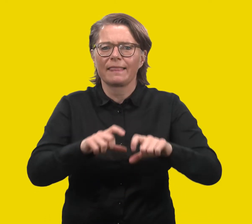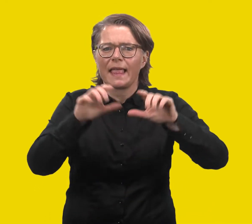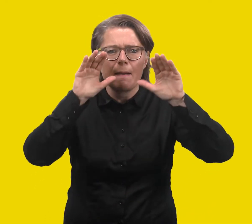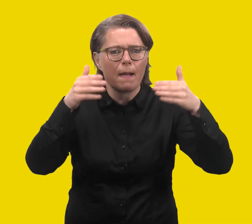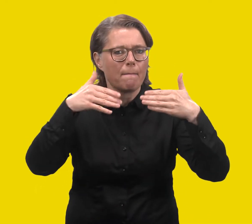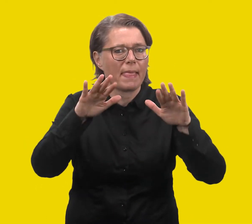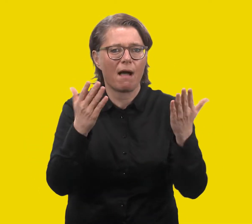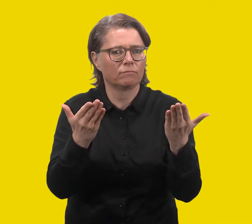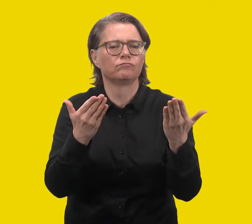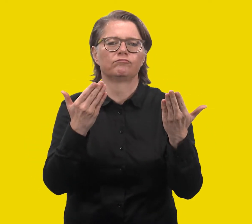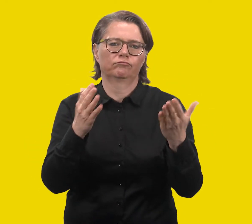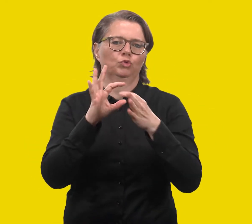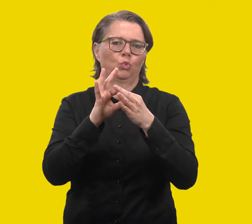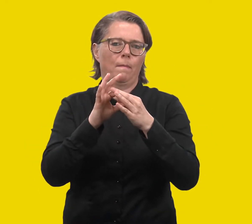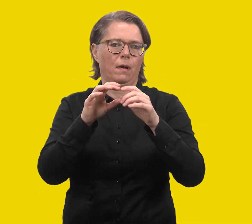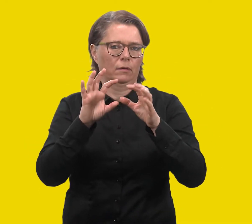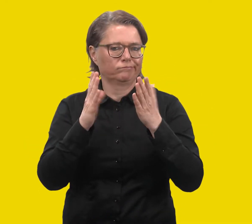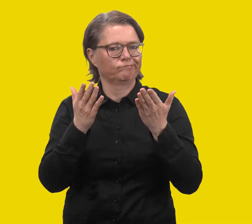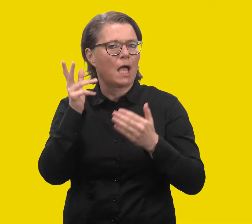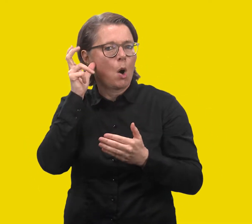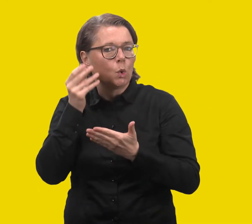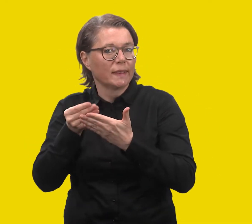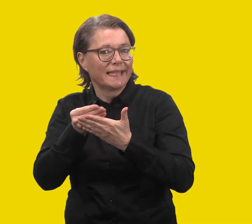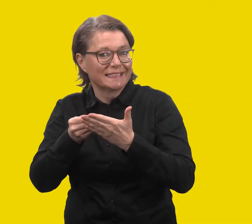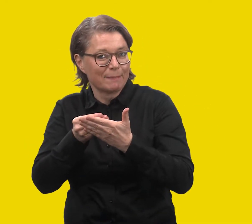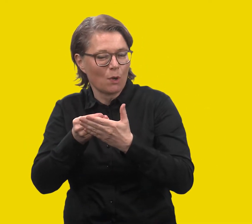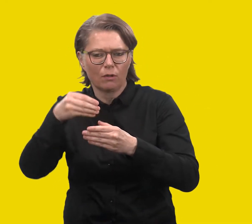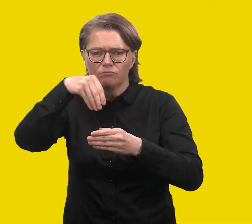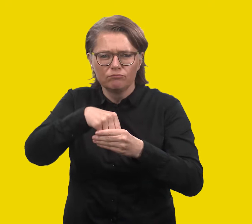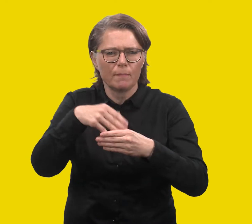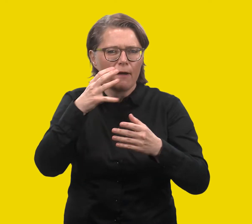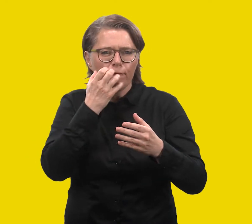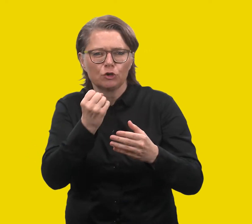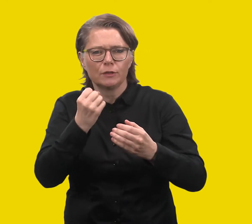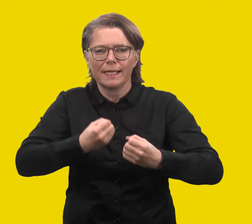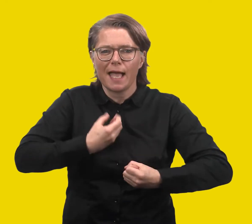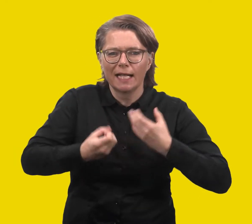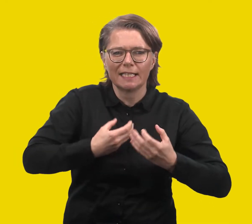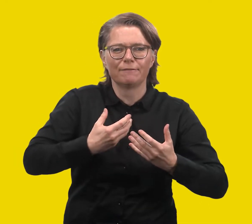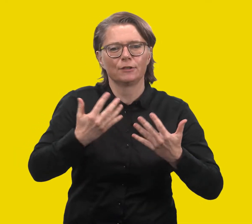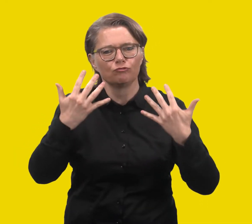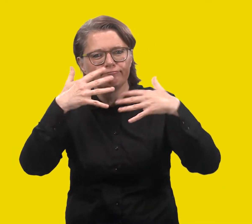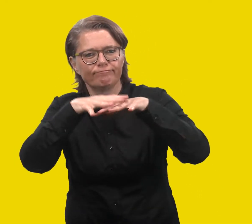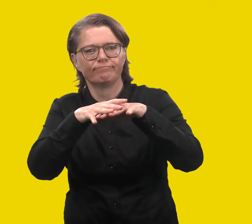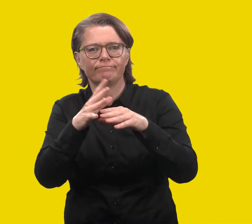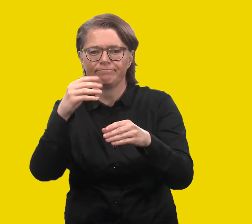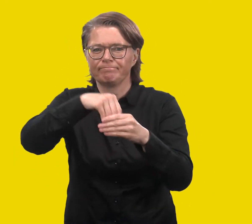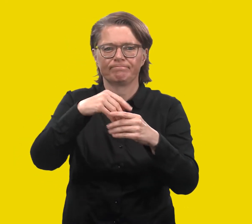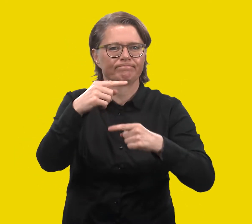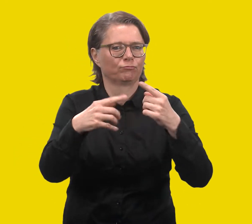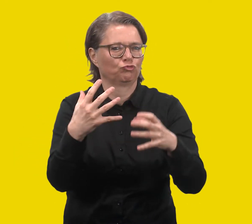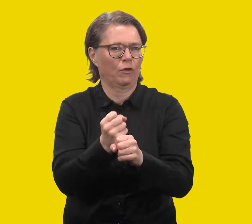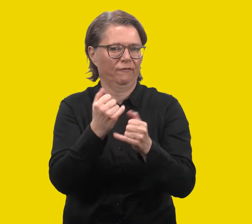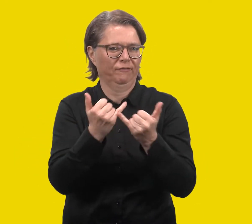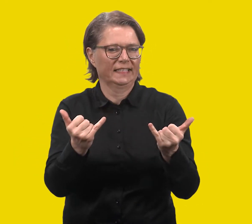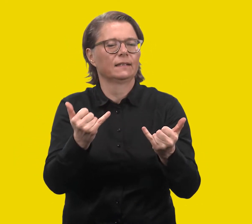Das Thema war kreative und integrierte Audiodeskription.